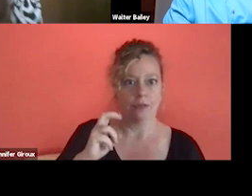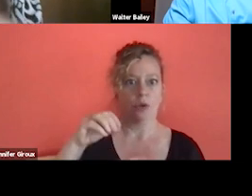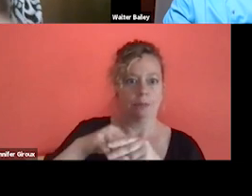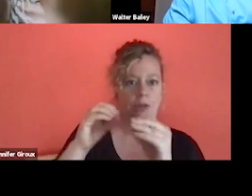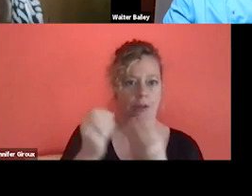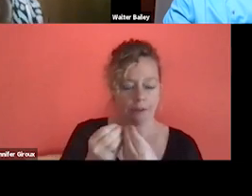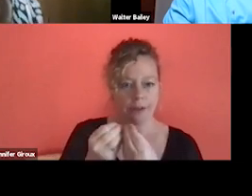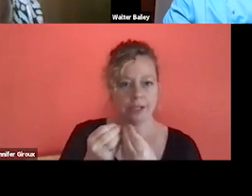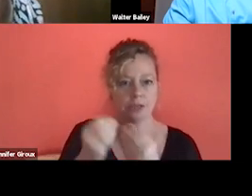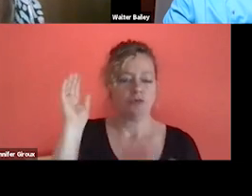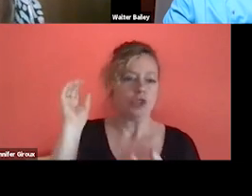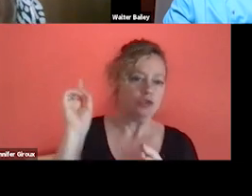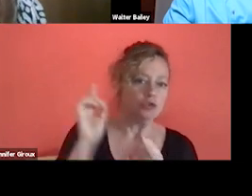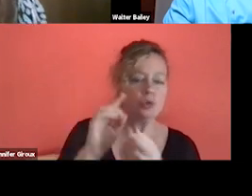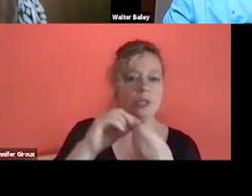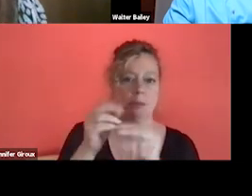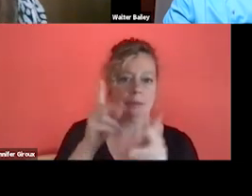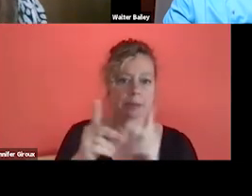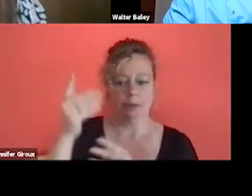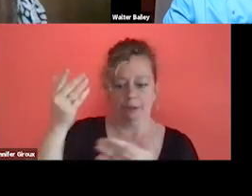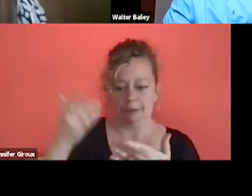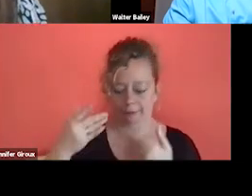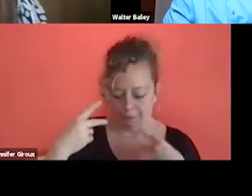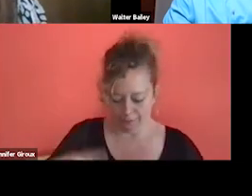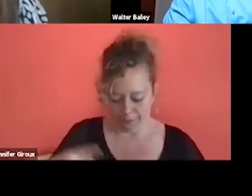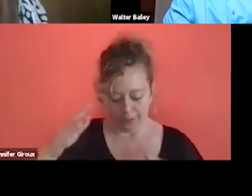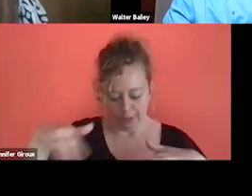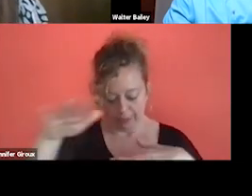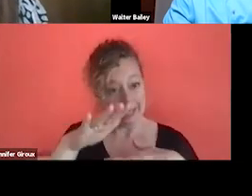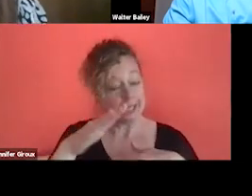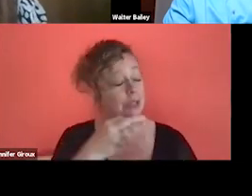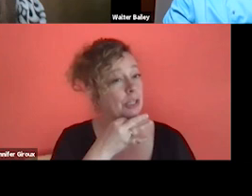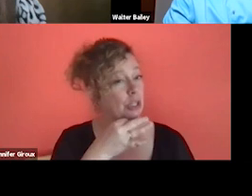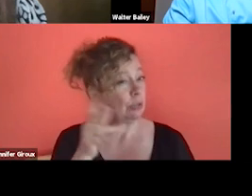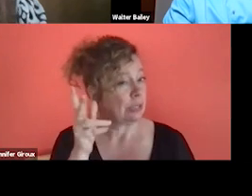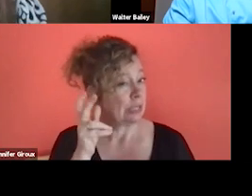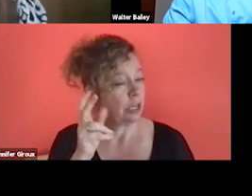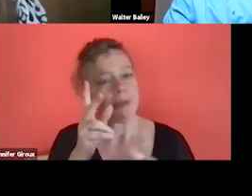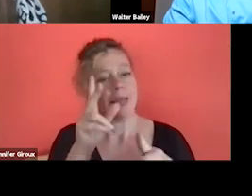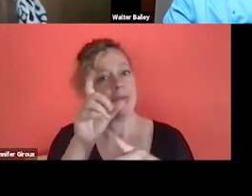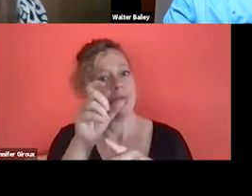Intentábamos reducir la cantidad de personas en nuestro espacio físico. Tengo curiosidad por saber sobre el cambio del modelo de atención